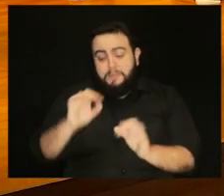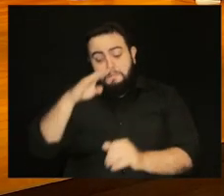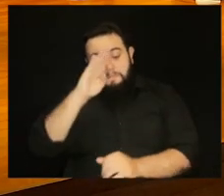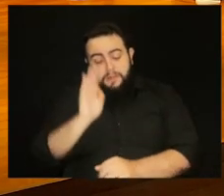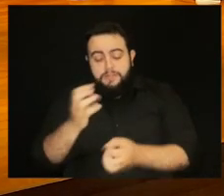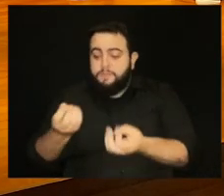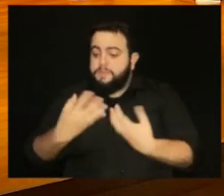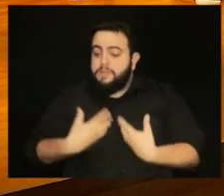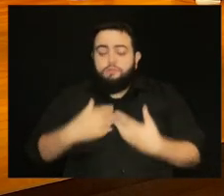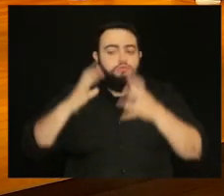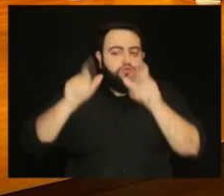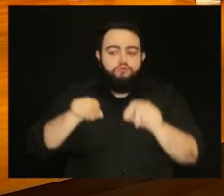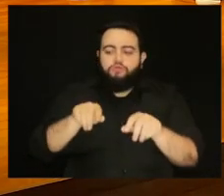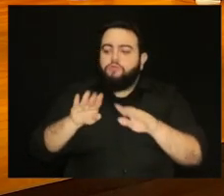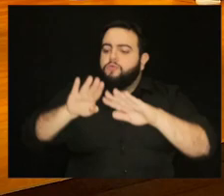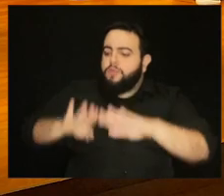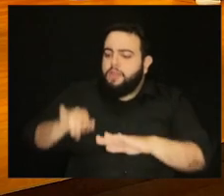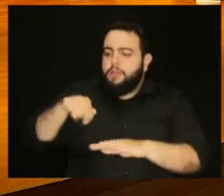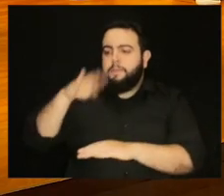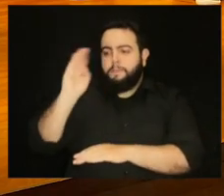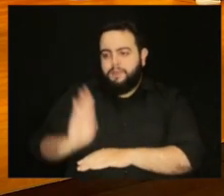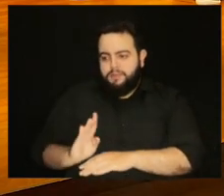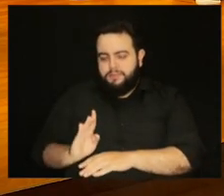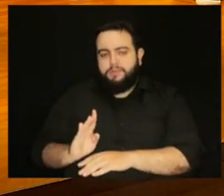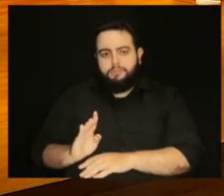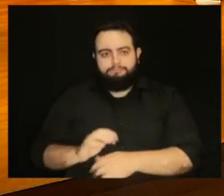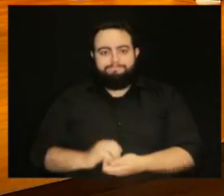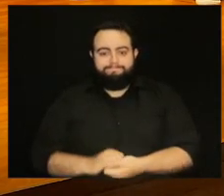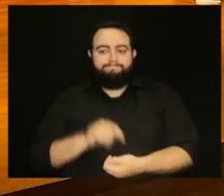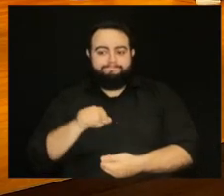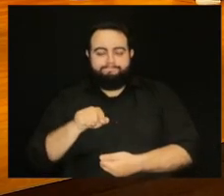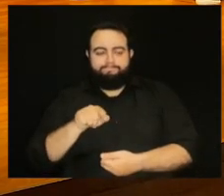época isso tivesse sido muito chocante pro Radamés depois ele agradecia porque tudo que ele